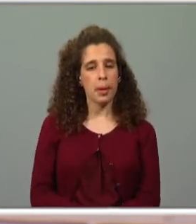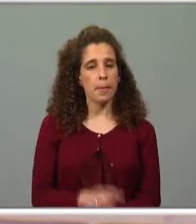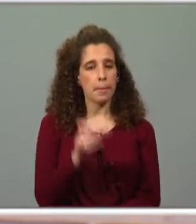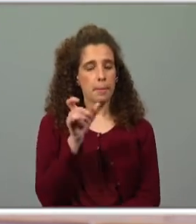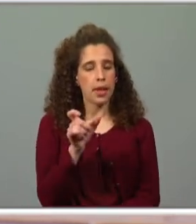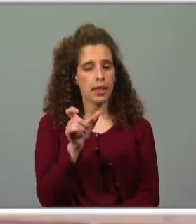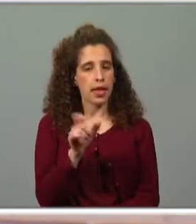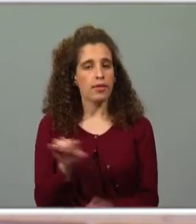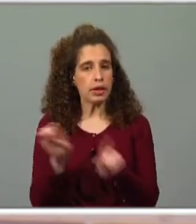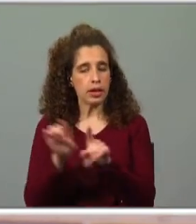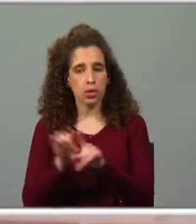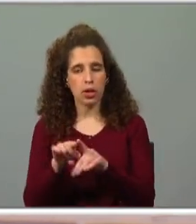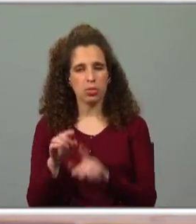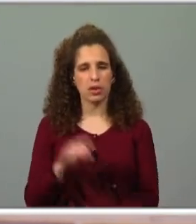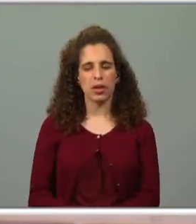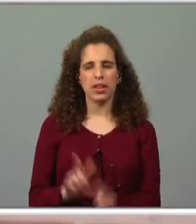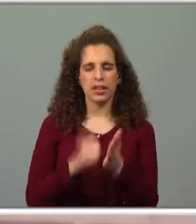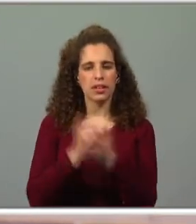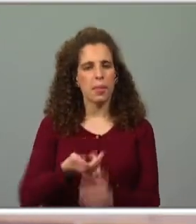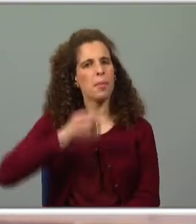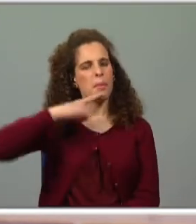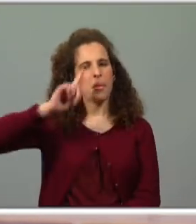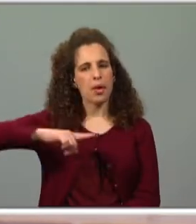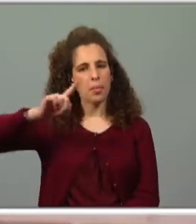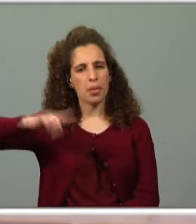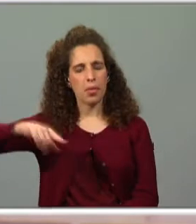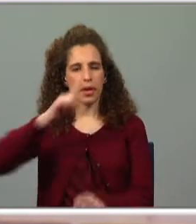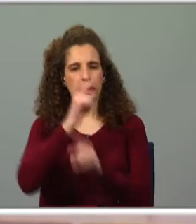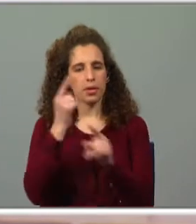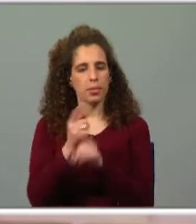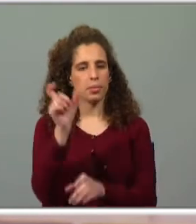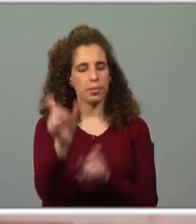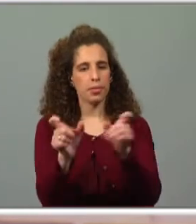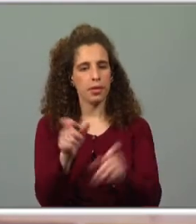palavras que nós estamos a fazer o que sempre a repetir as mesmas palavras e o 我們在做什麼的話總是重複相同的詞和